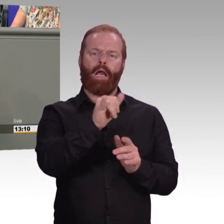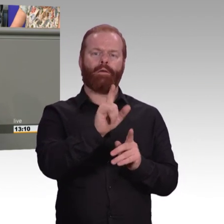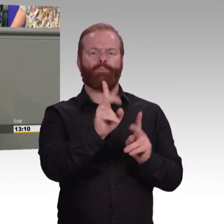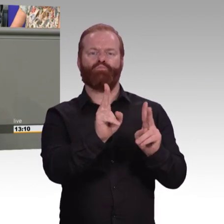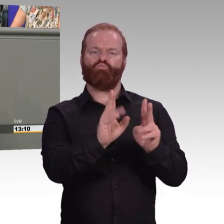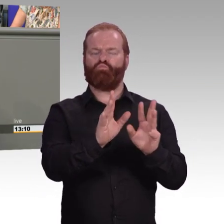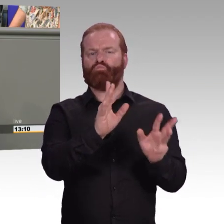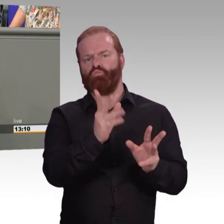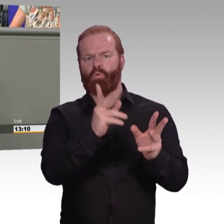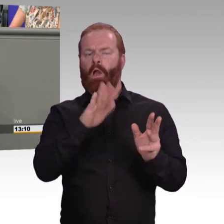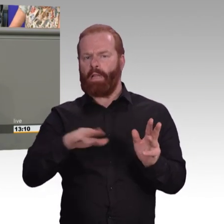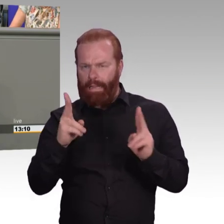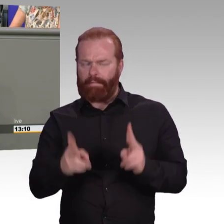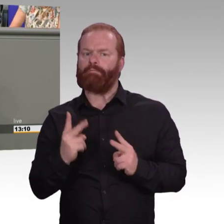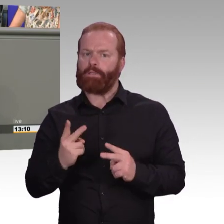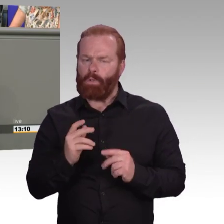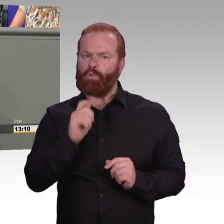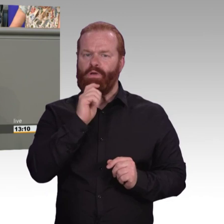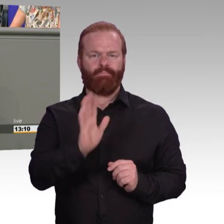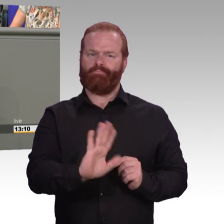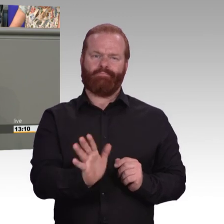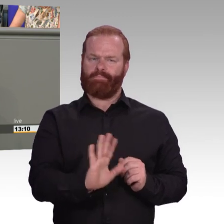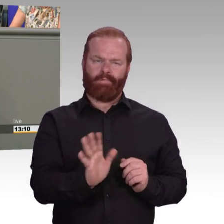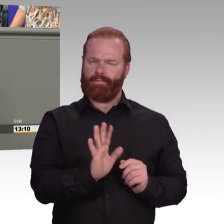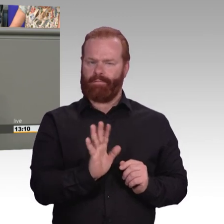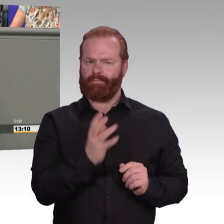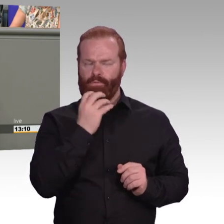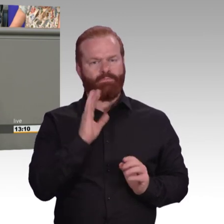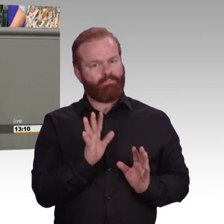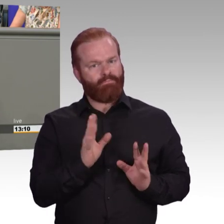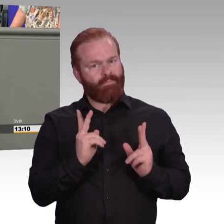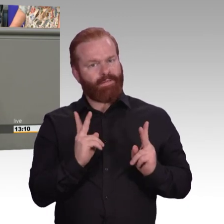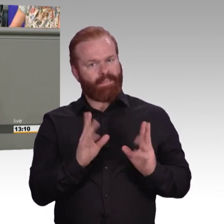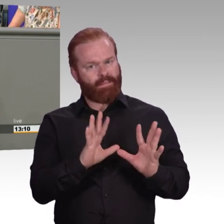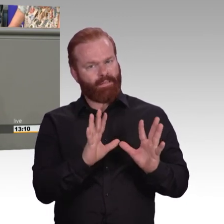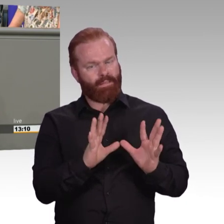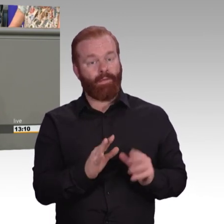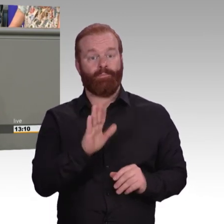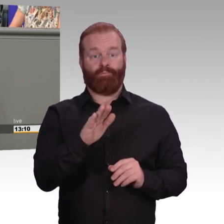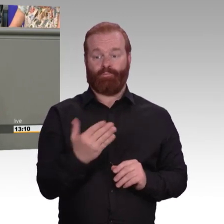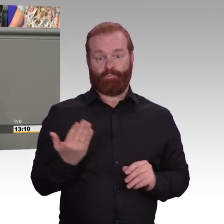aus mehreren Reden in Erinnerung geblieben ist, ist die, dass unsere Verfassung nicht nur die Grundlage dafür ist,